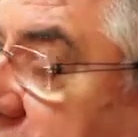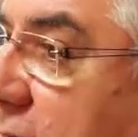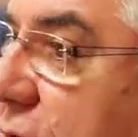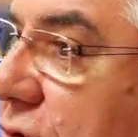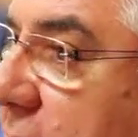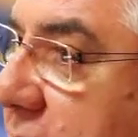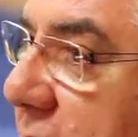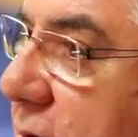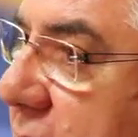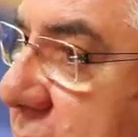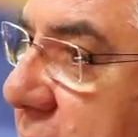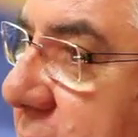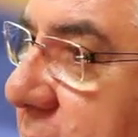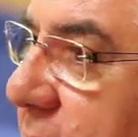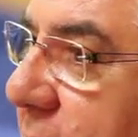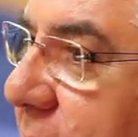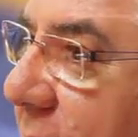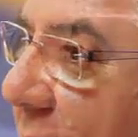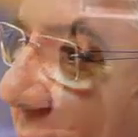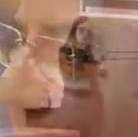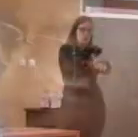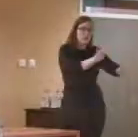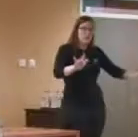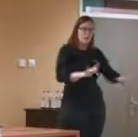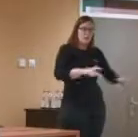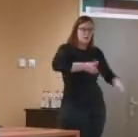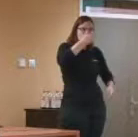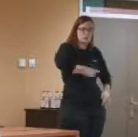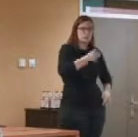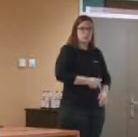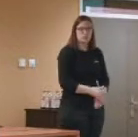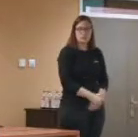y parte de la denuncia básica, ¿no?